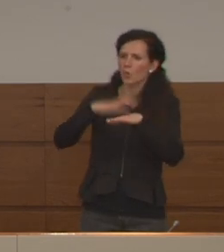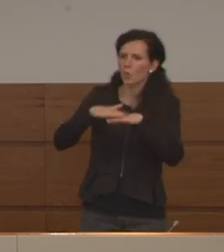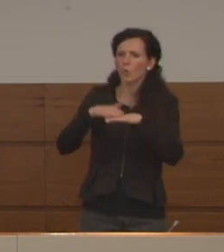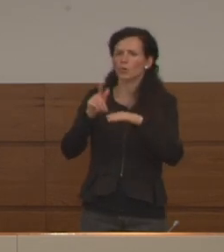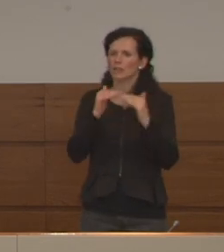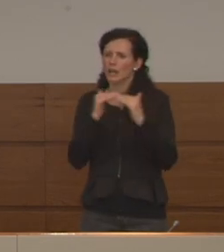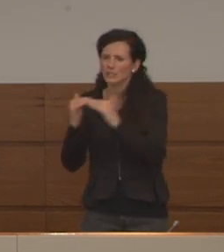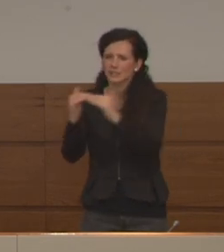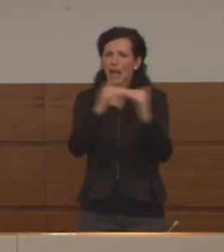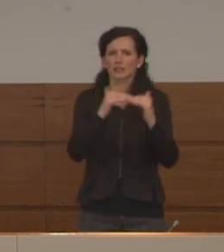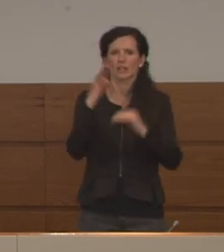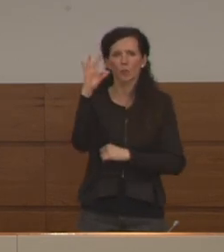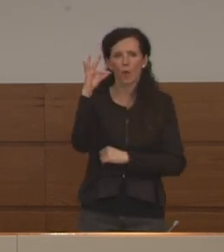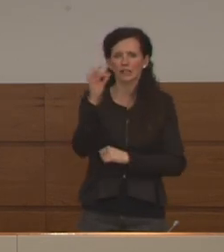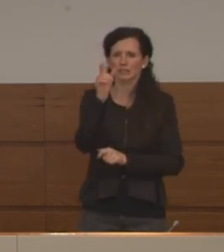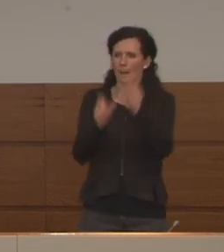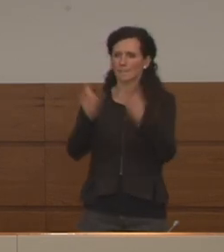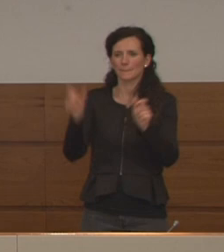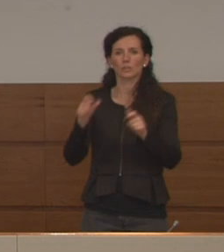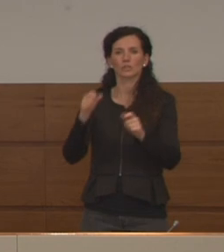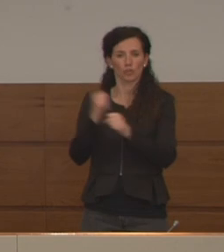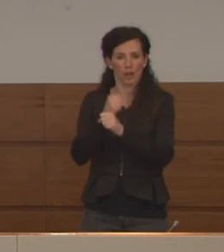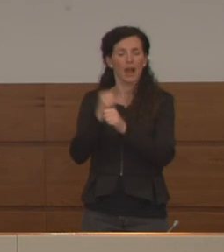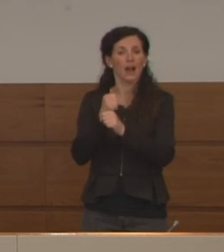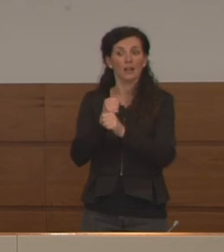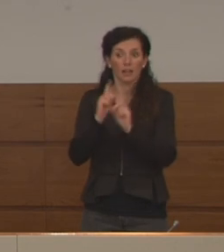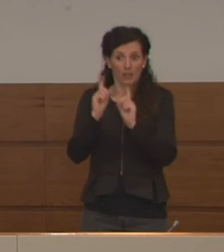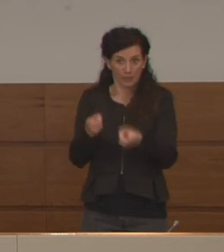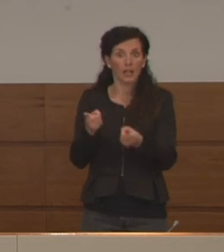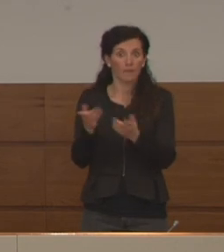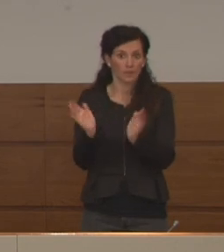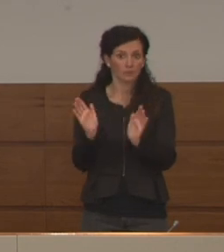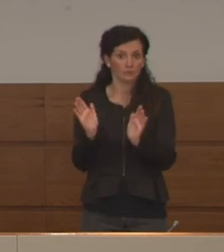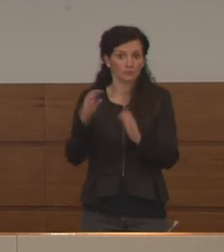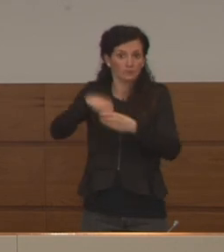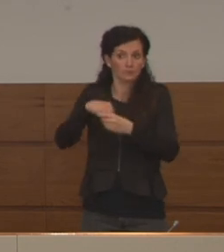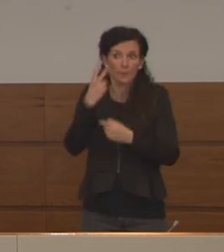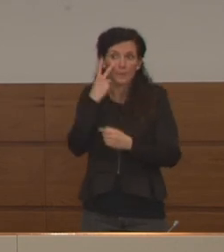qualità del personale che in teoria dovrebbero avere. Voi vi siete molto